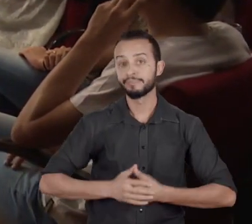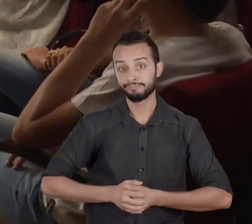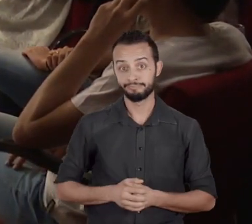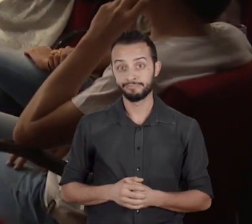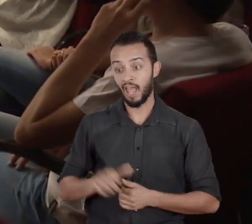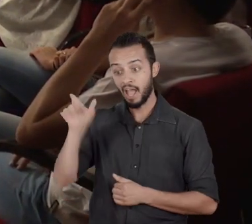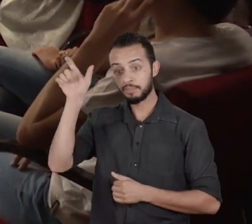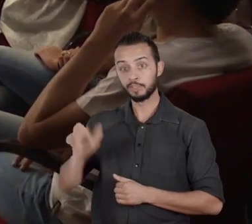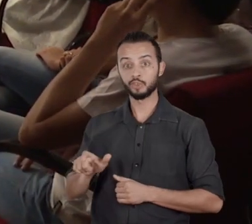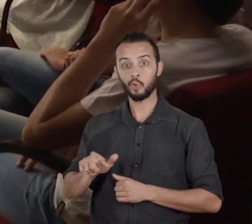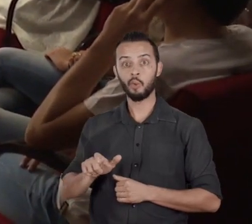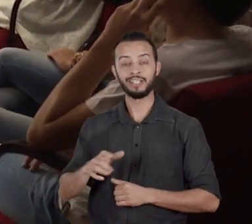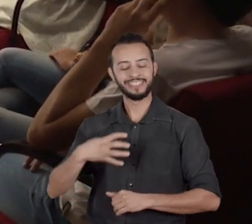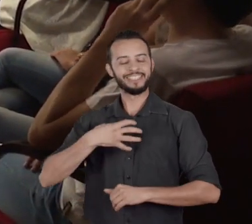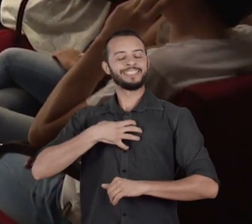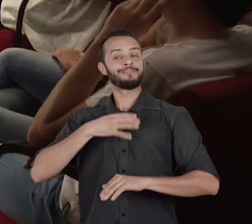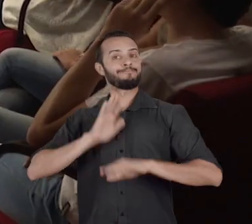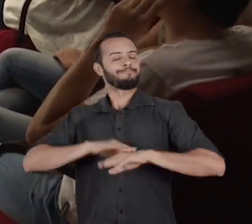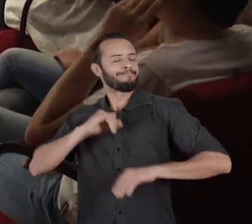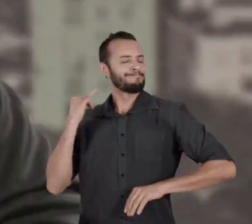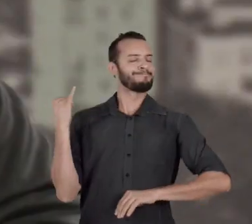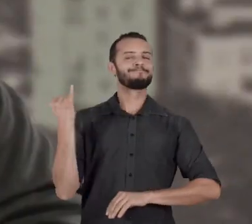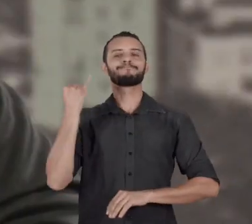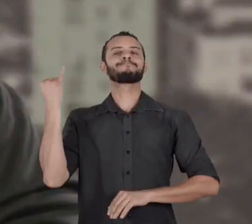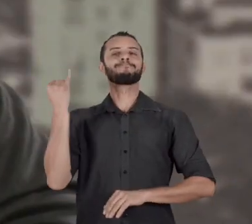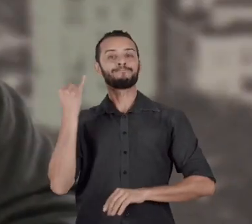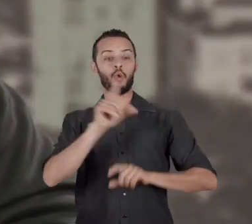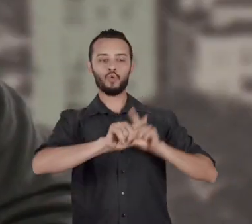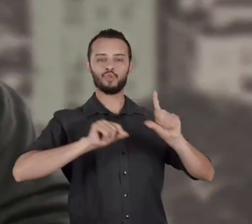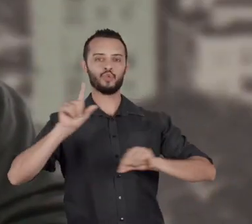Porque as pessoas se sentem sujeitos quando elas escolhem,